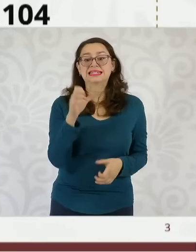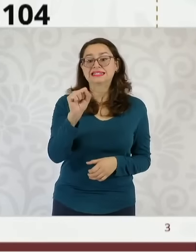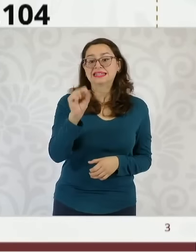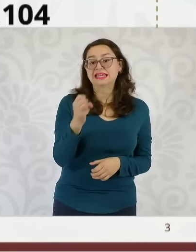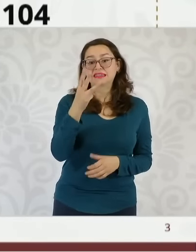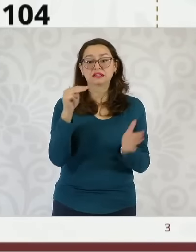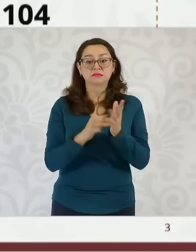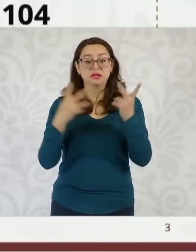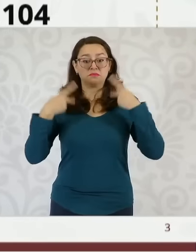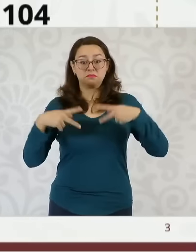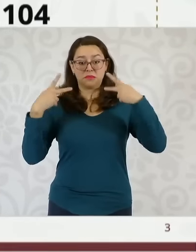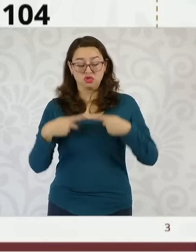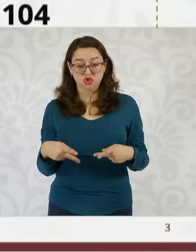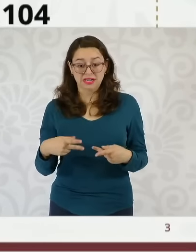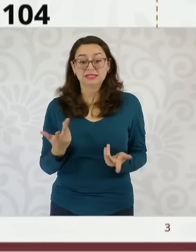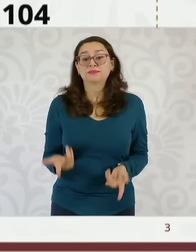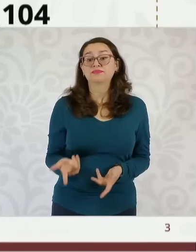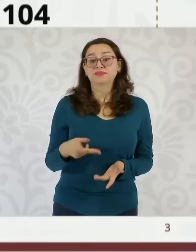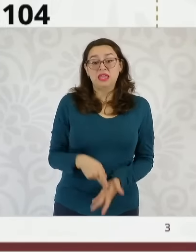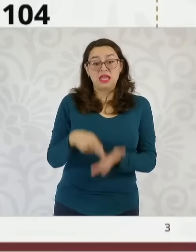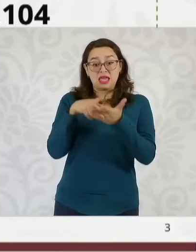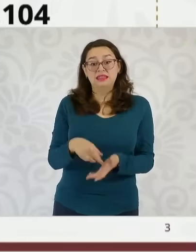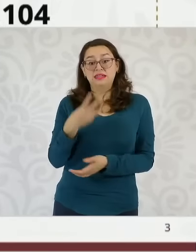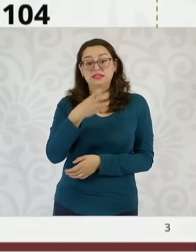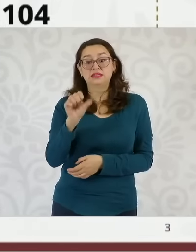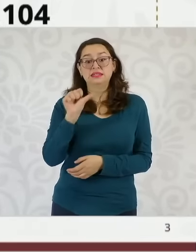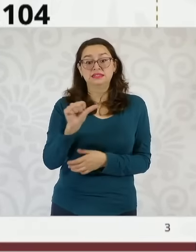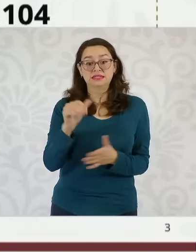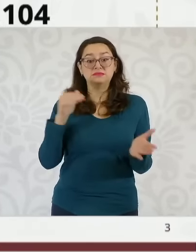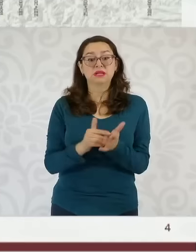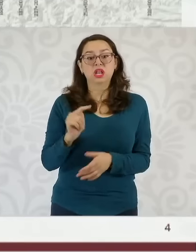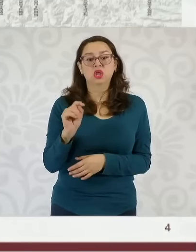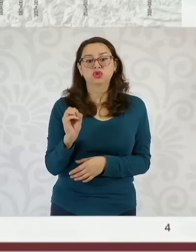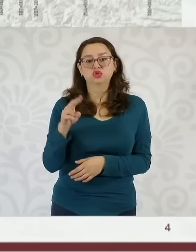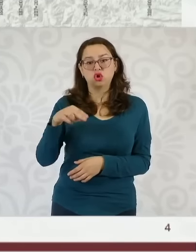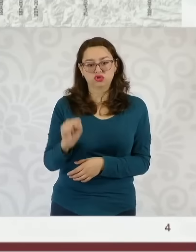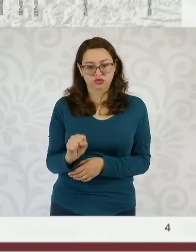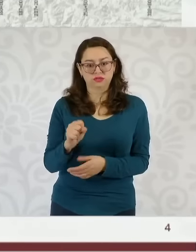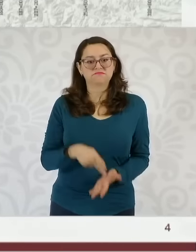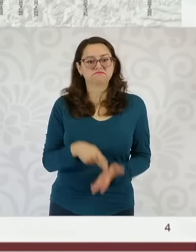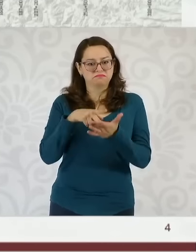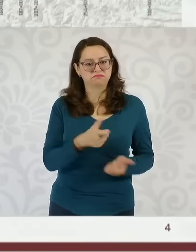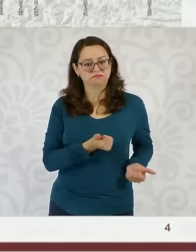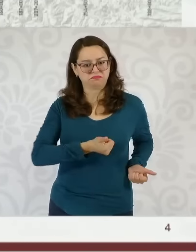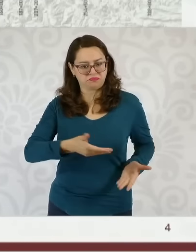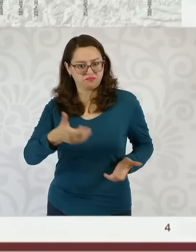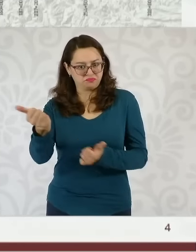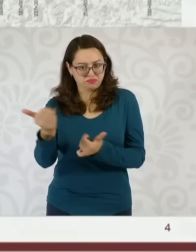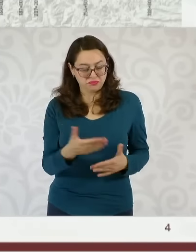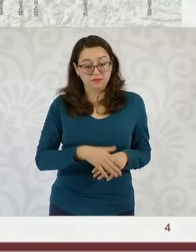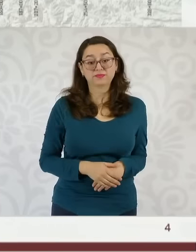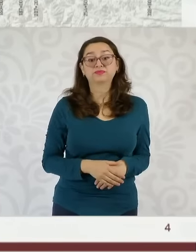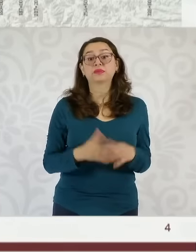de 316,000 toneladas de carga la siguiente por favor la línea FA es la que corre de la ciudad